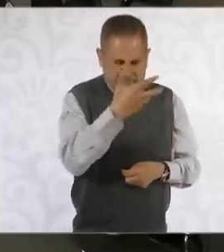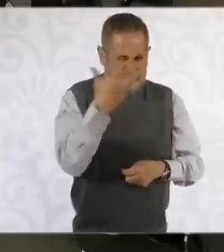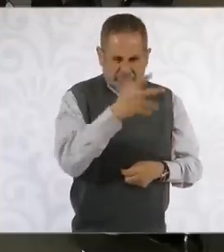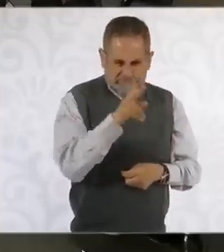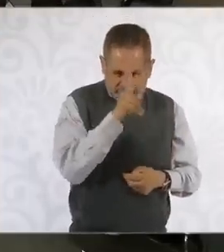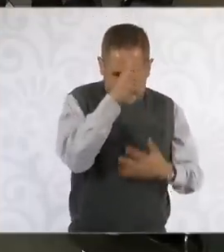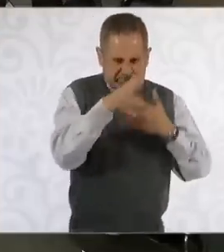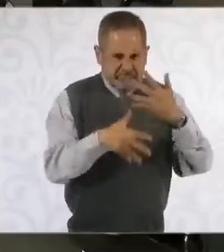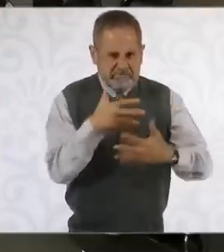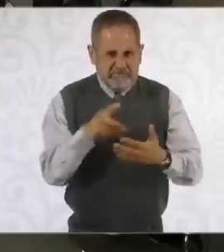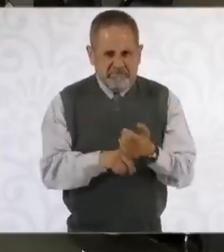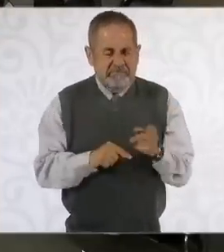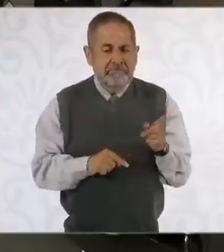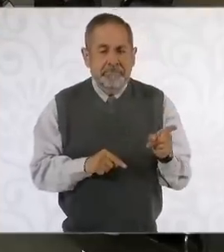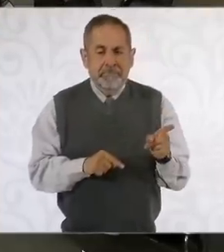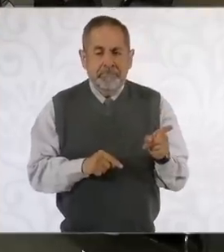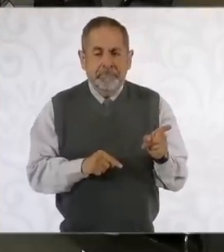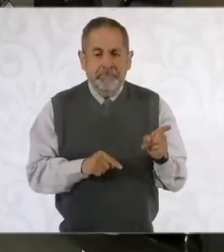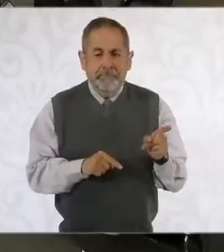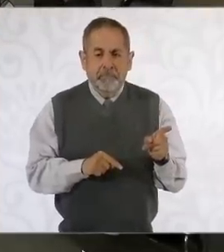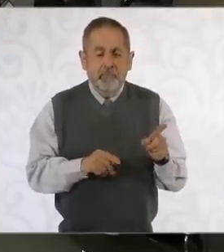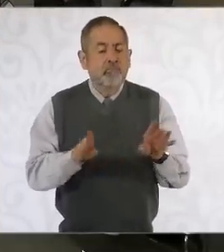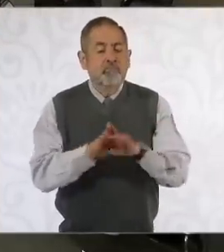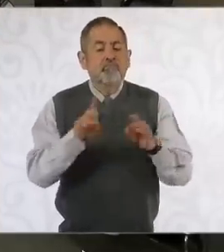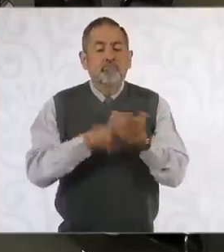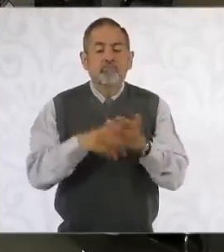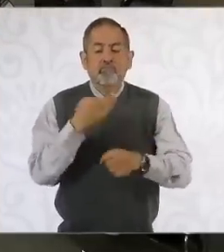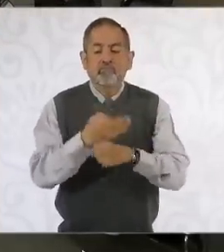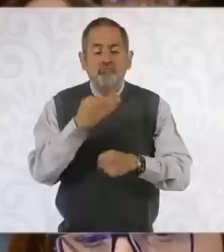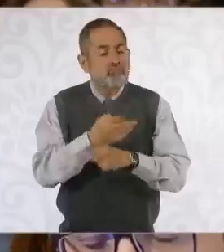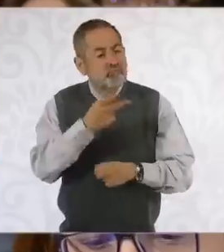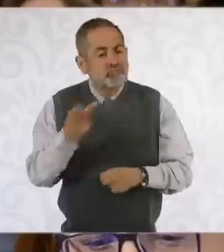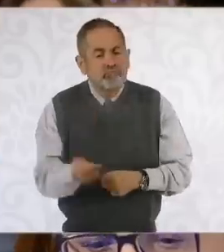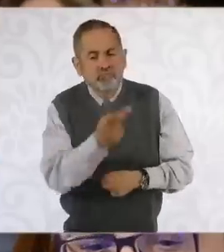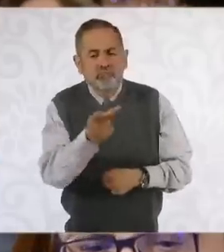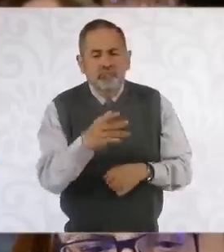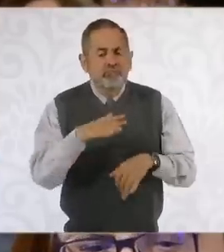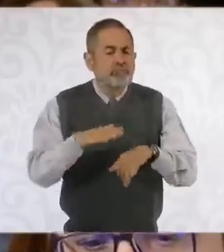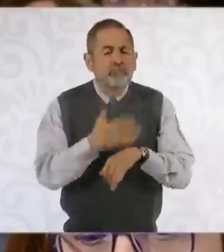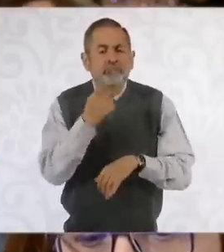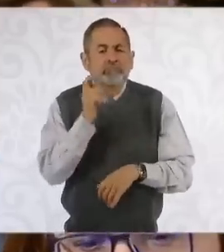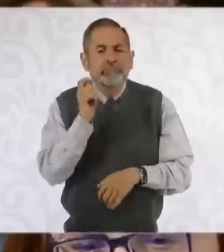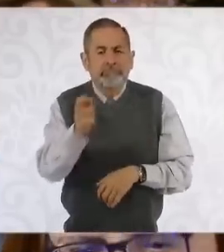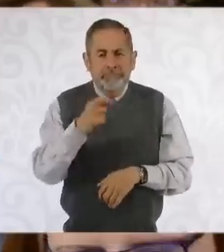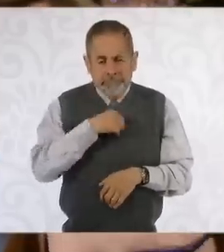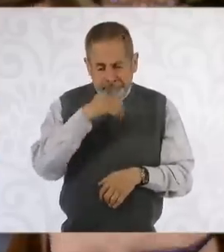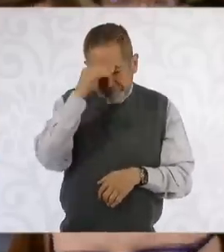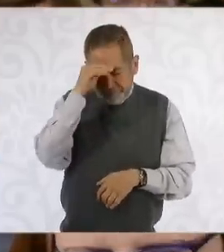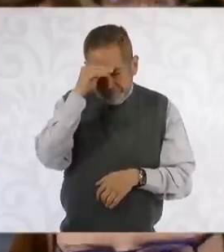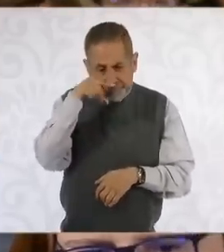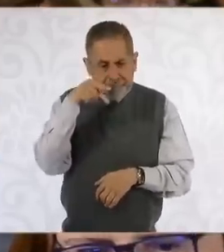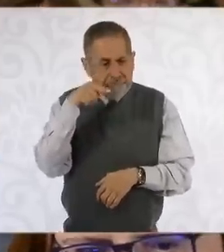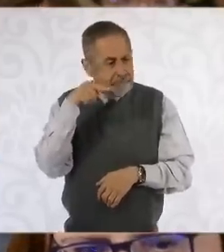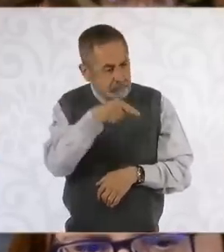eh aquí La pregunta sería eh Porque se ha estado cuestionando mucho que va avanzando En ese sentido